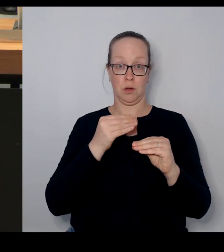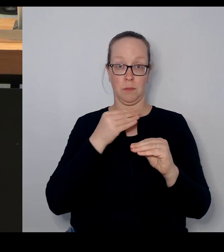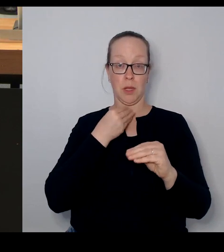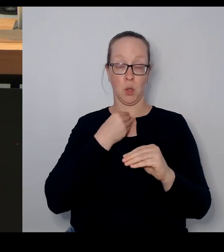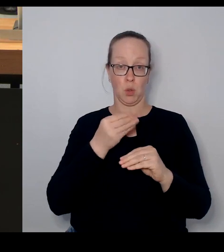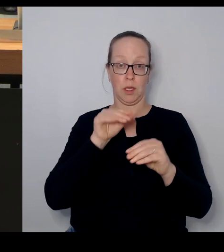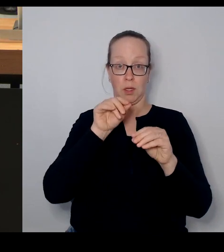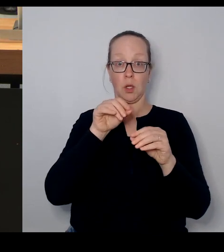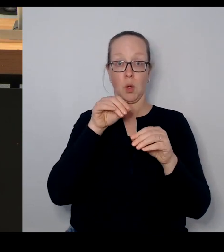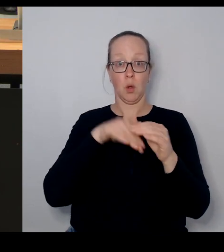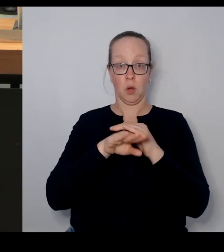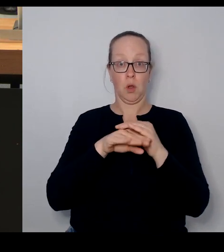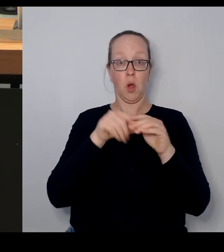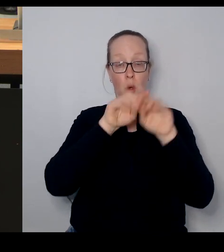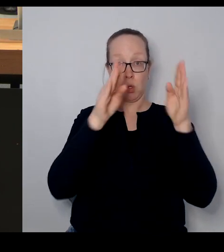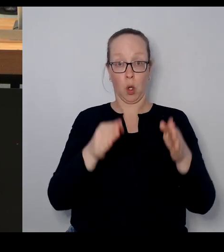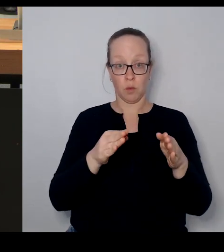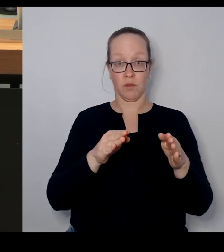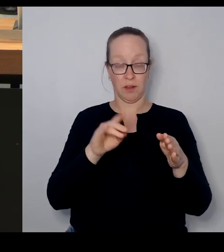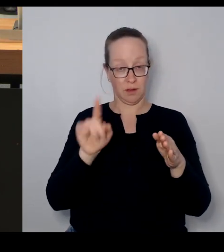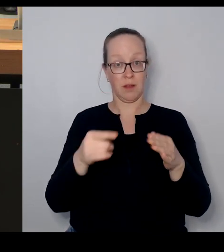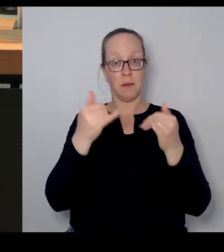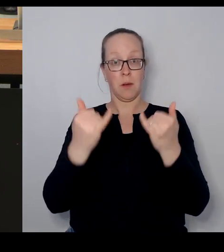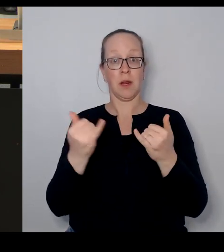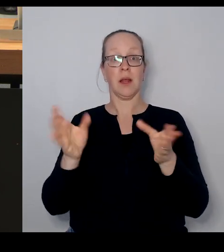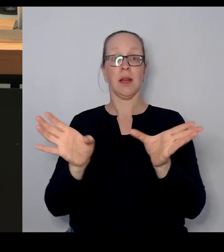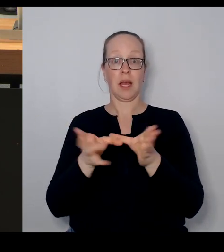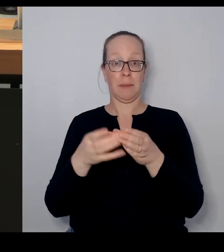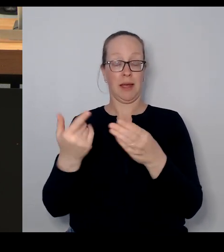Das heißt, dort ist auch es nicht in die Willkür des Landes